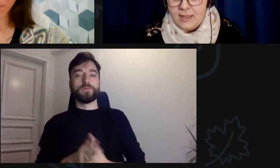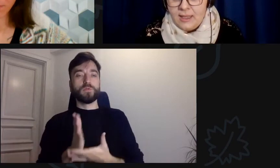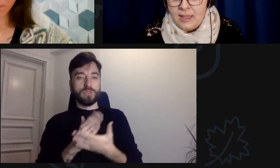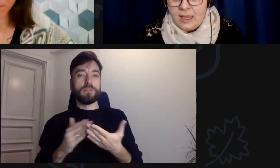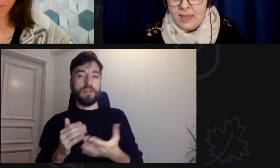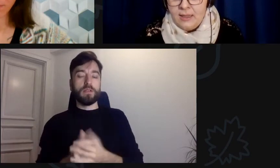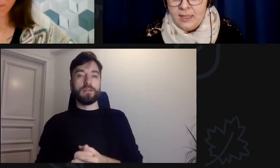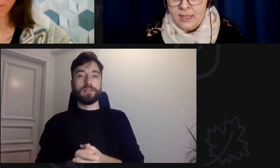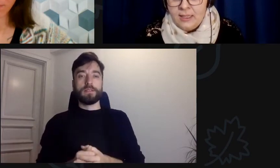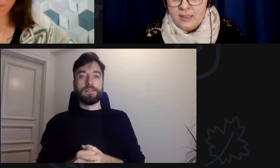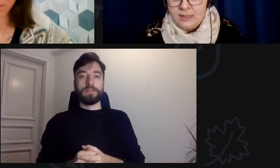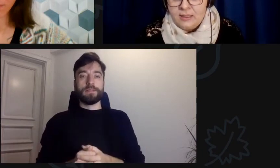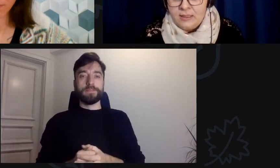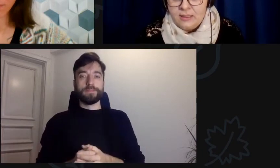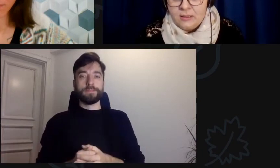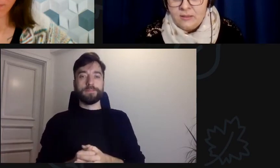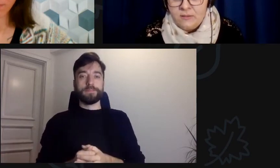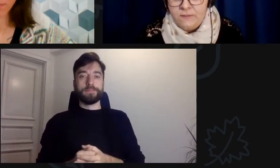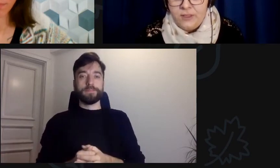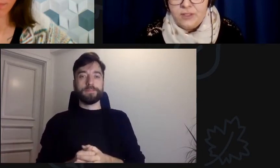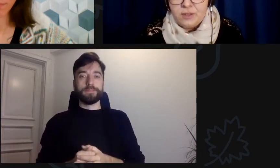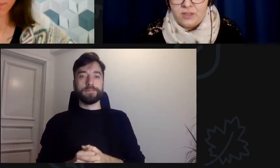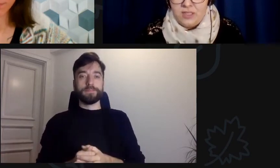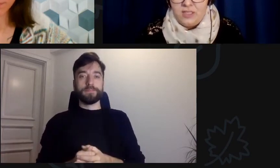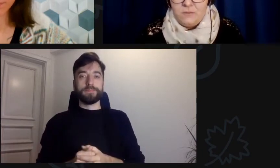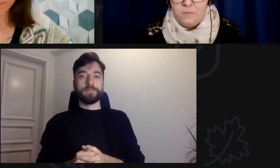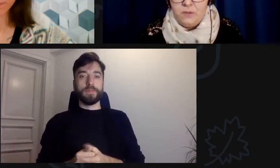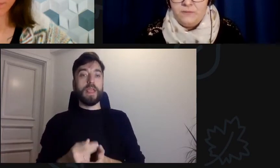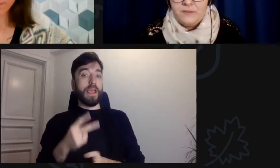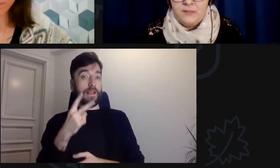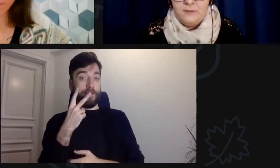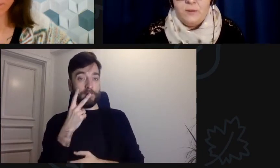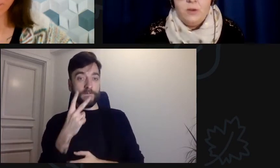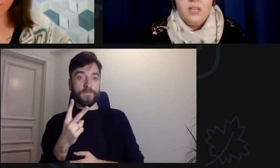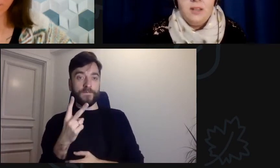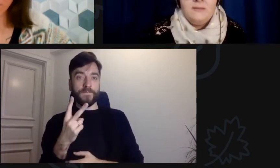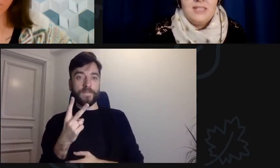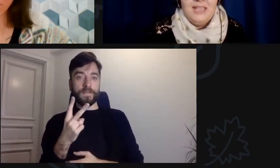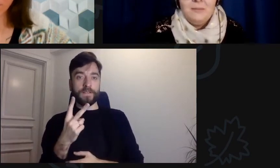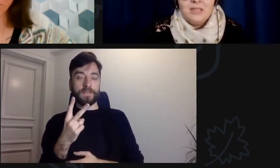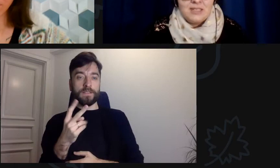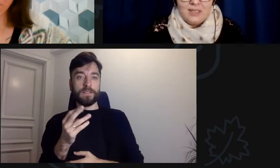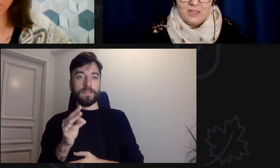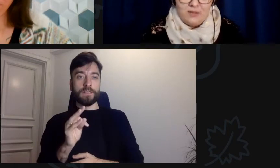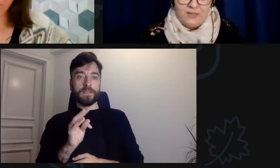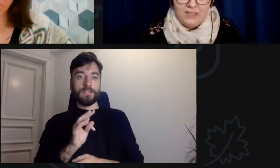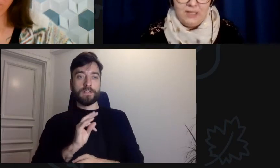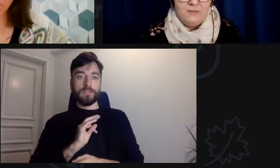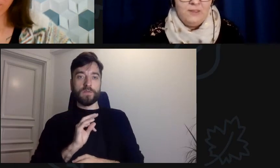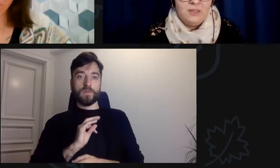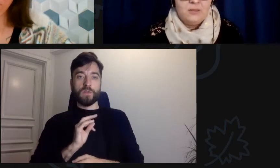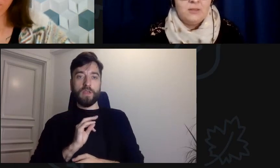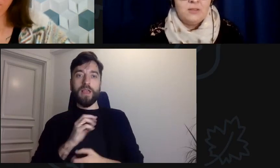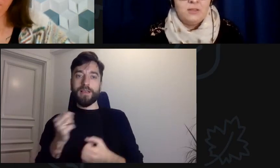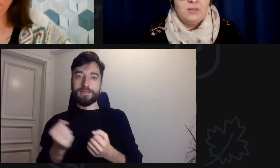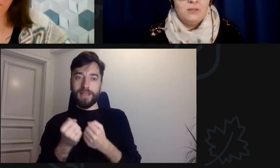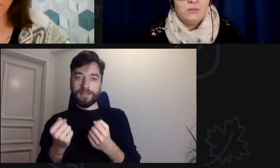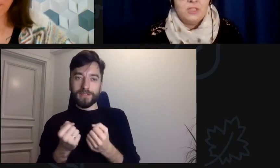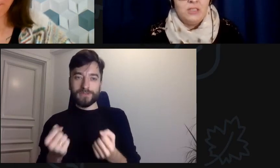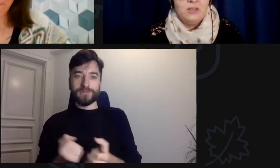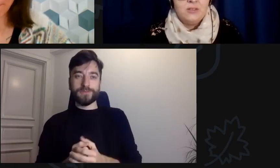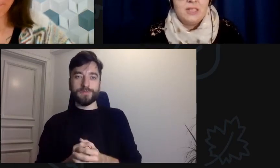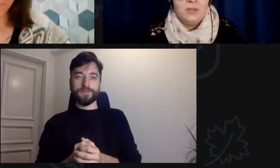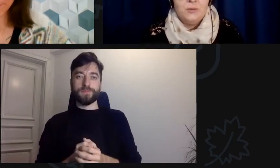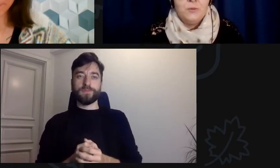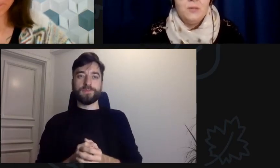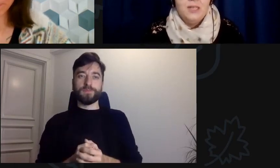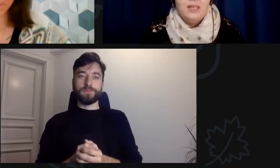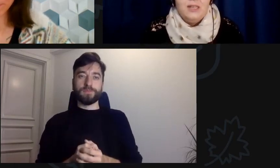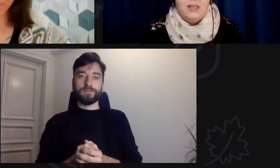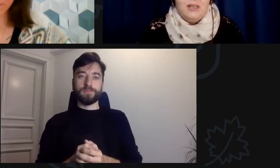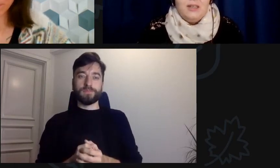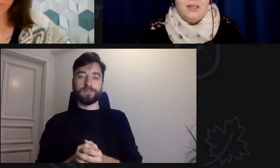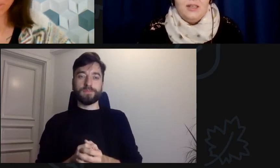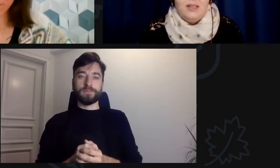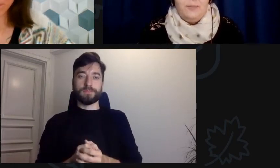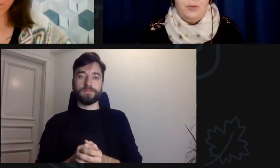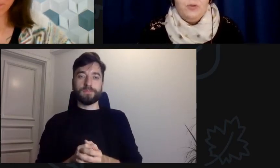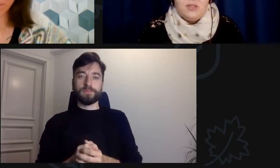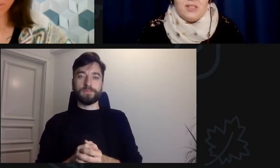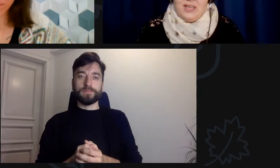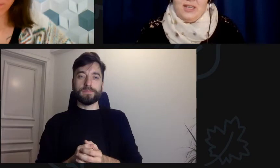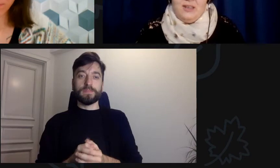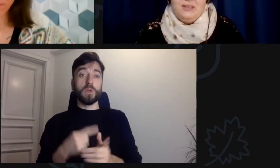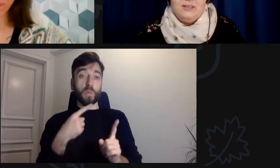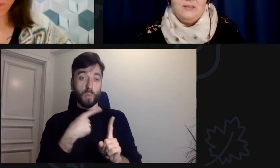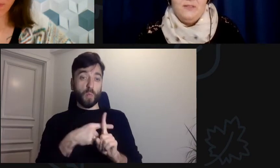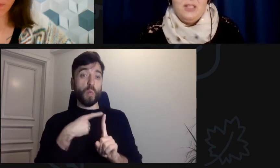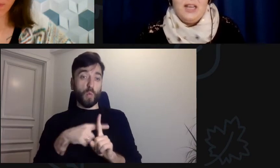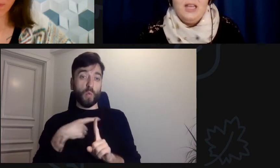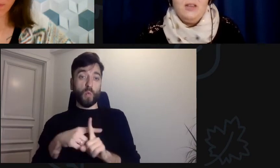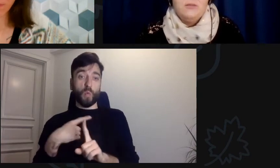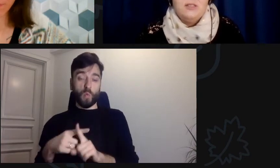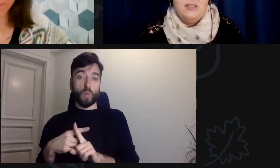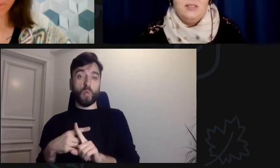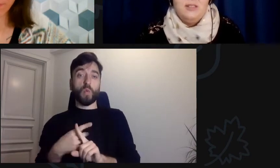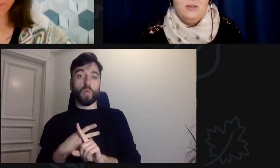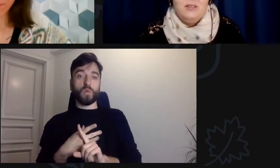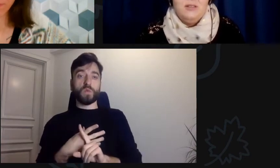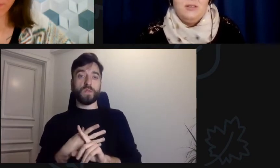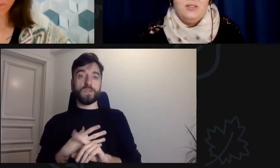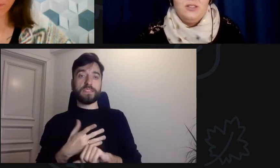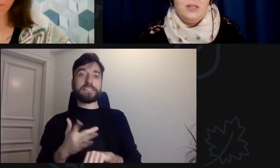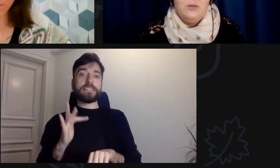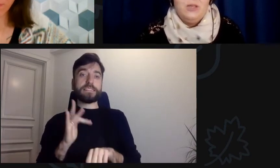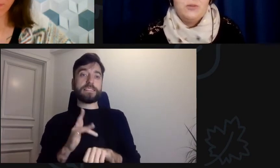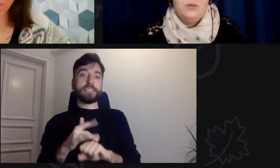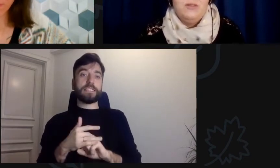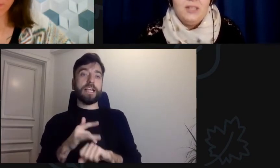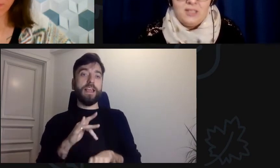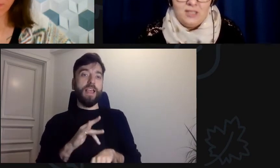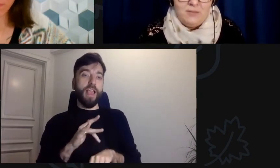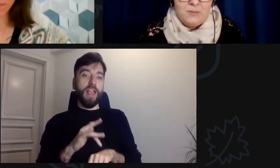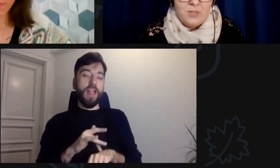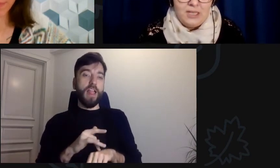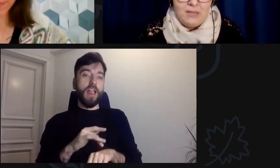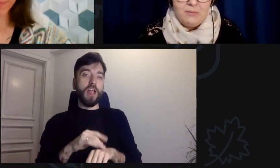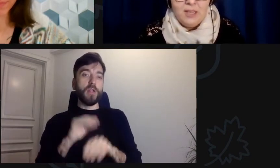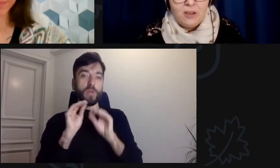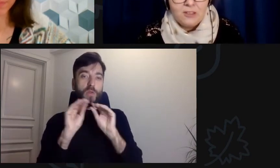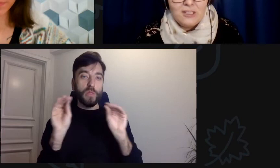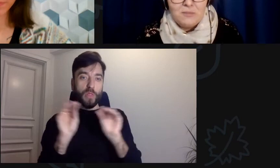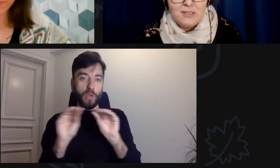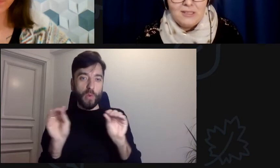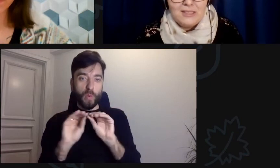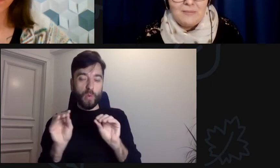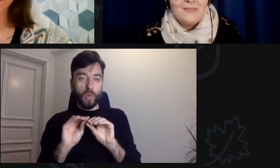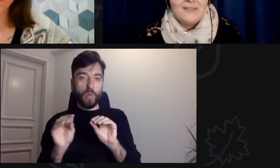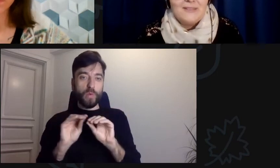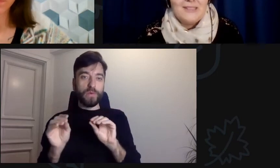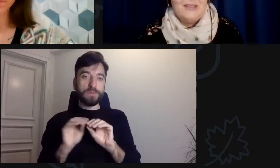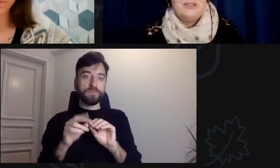ale widząc też swoje wzajemne zaangażowanie widząc różnego rodzaju plusy jakie wynikają z nauki posługiwania się tymi sprzętami, sama kwestia,